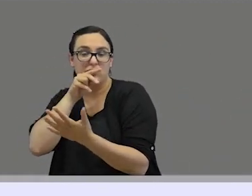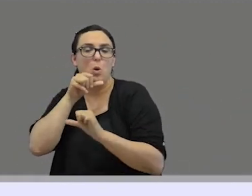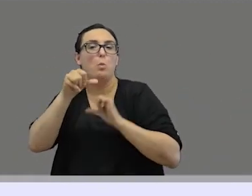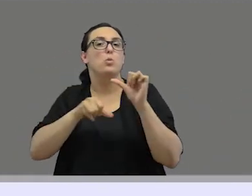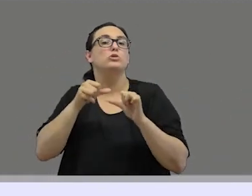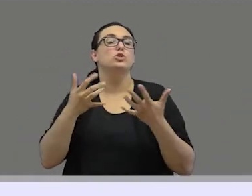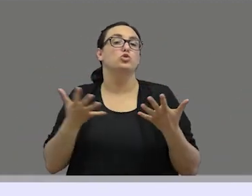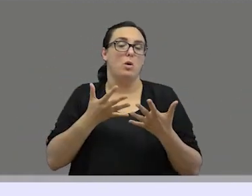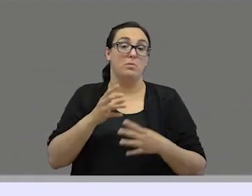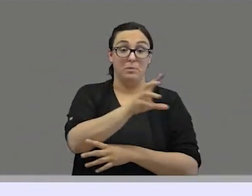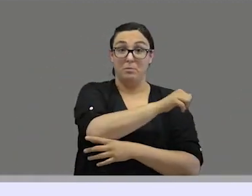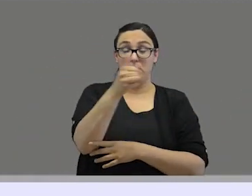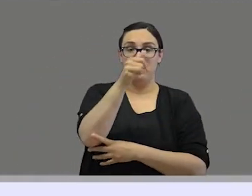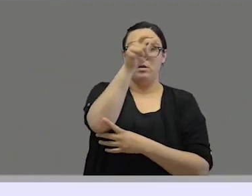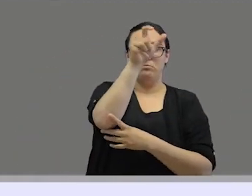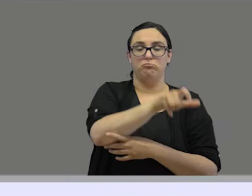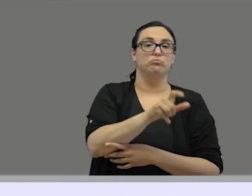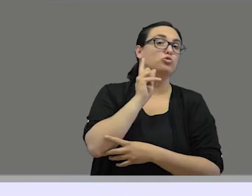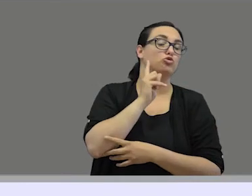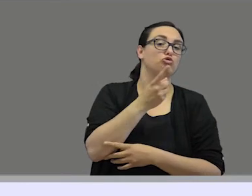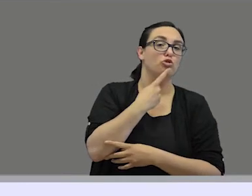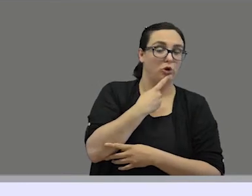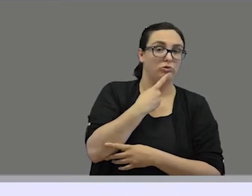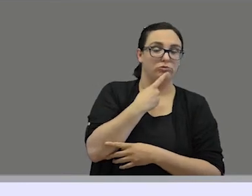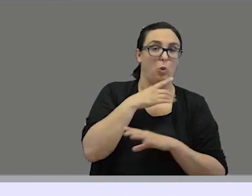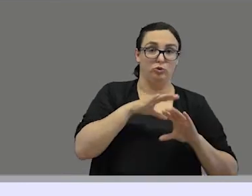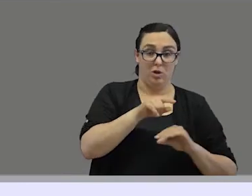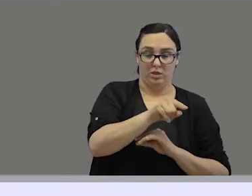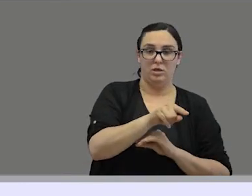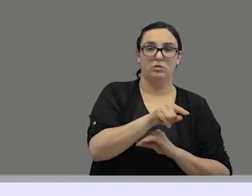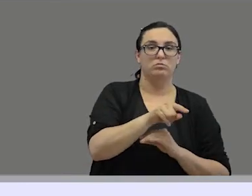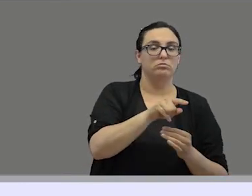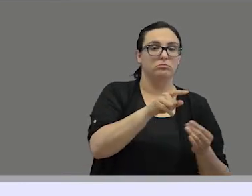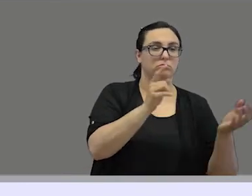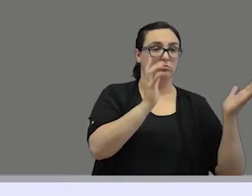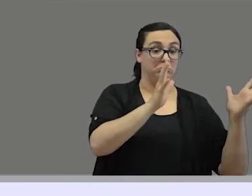würde zunächst eine gehörlose Person in eine geschriebene Form übersetzen